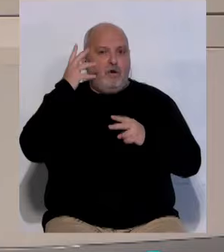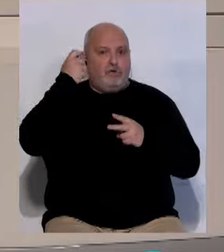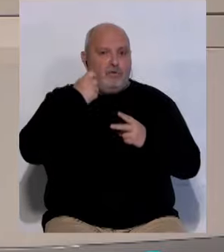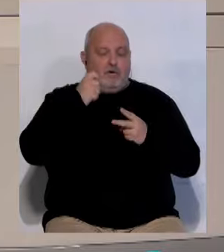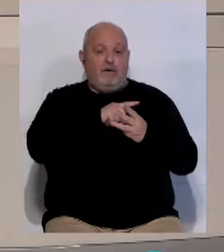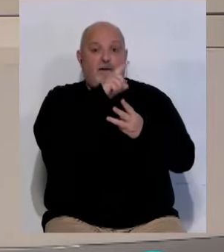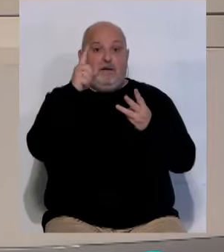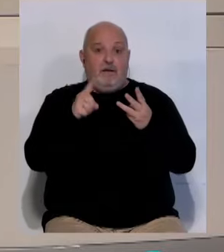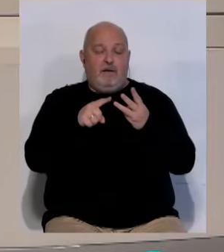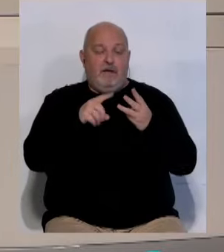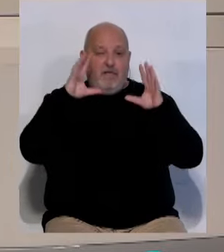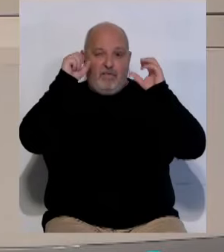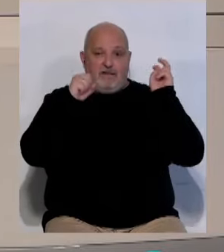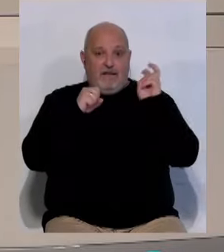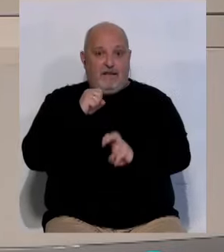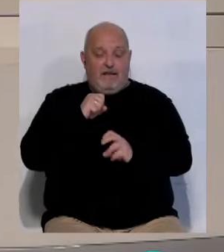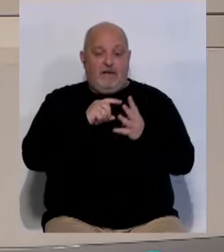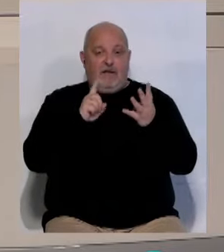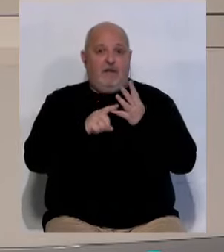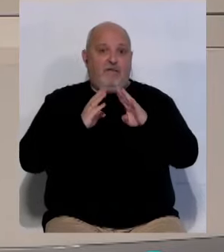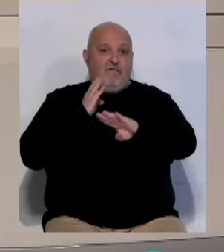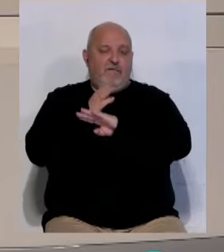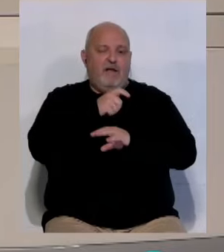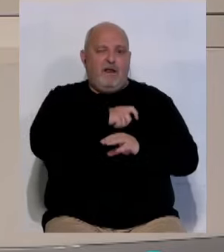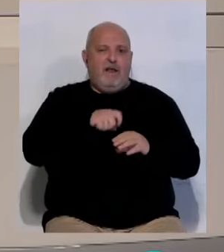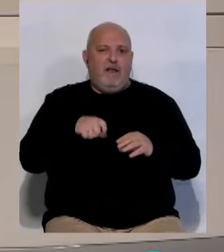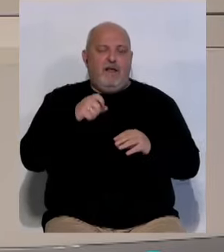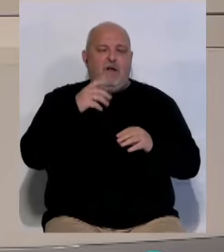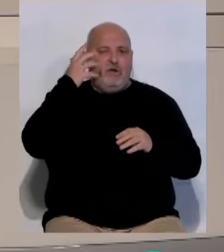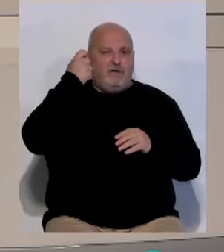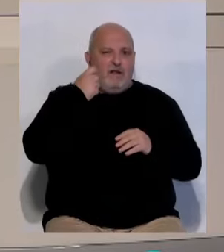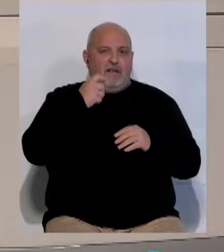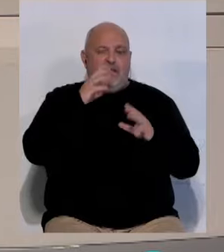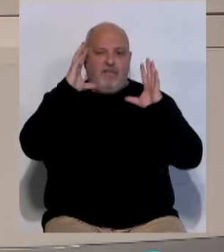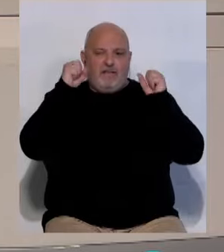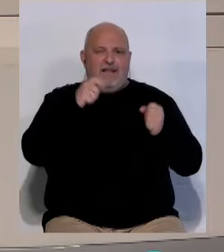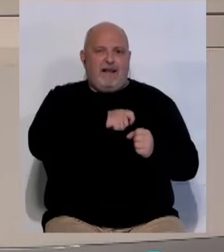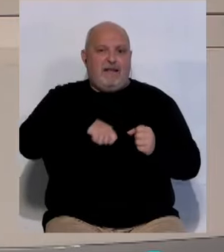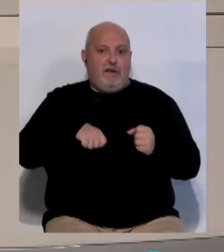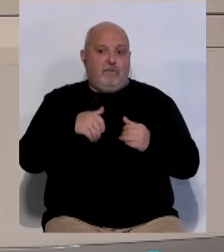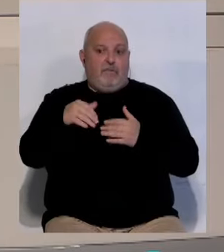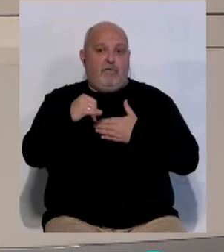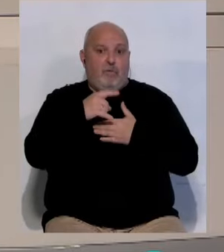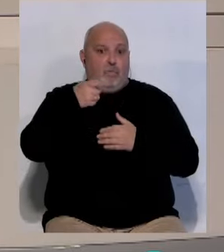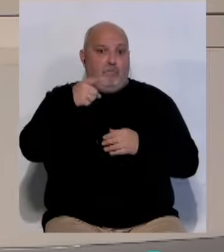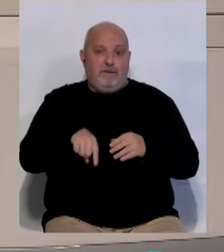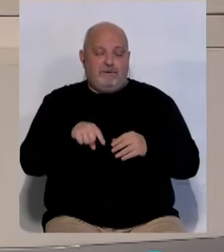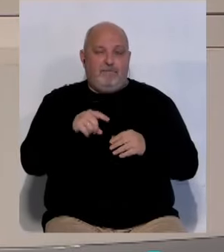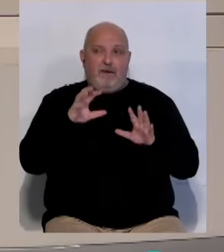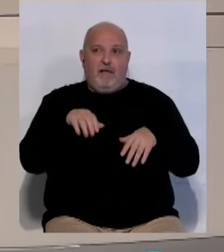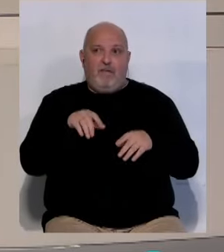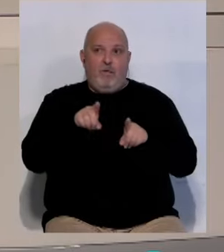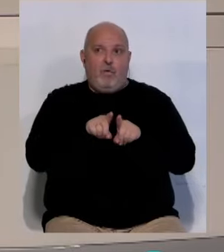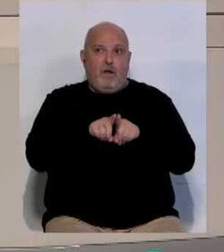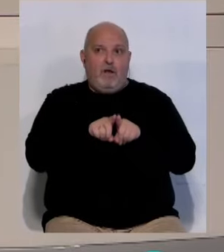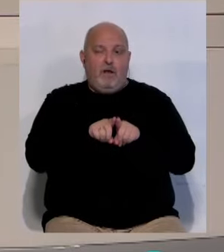recibe al Celta y va a vallecas osasuna Celta y Rayo en apenas un mes el ciz puede estar pues